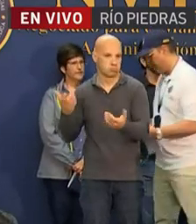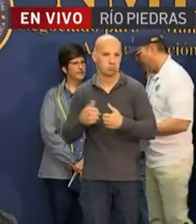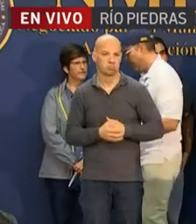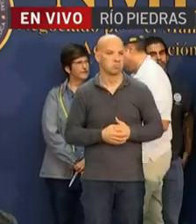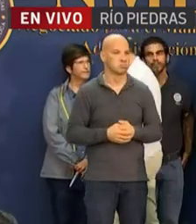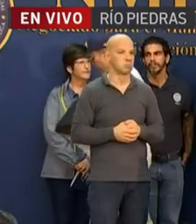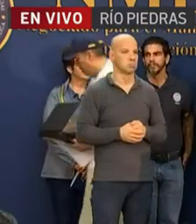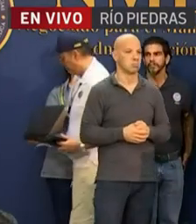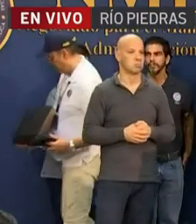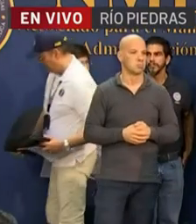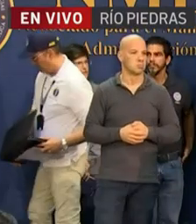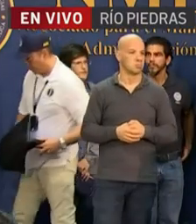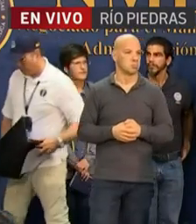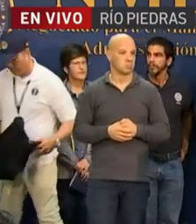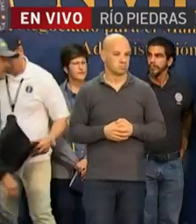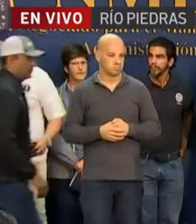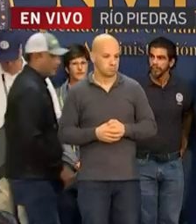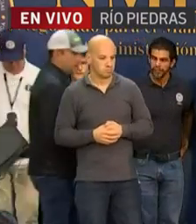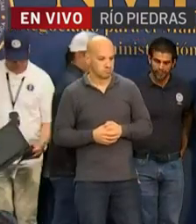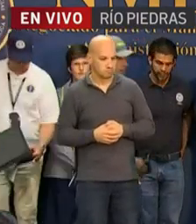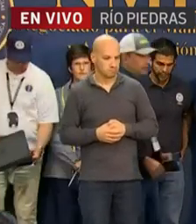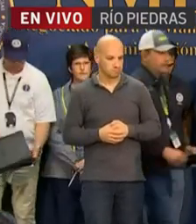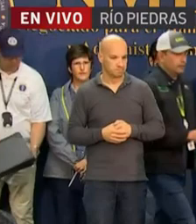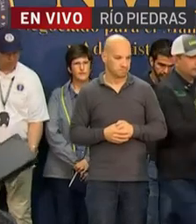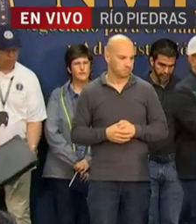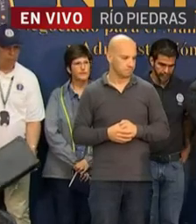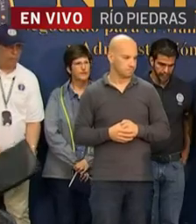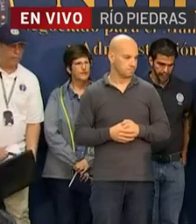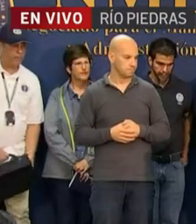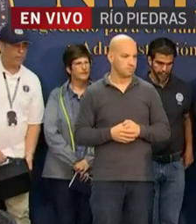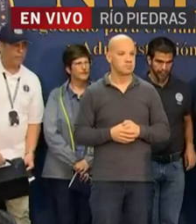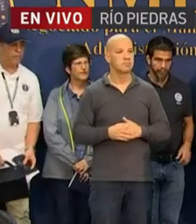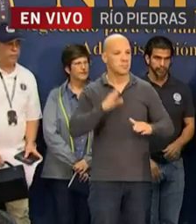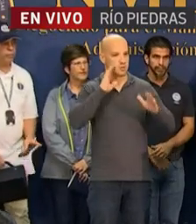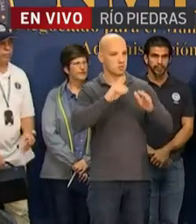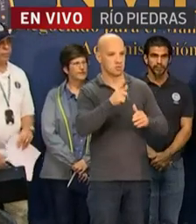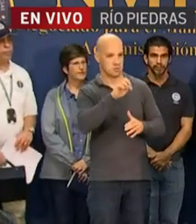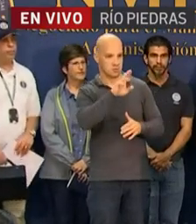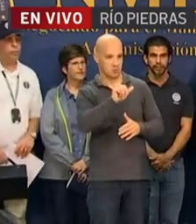GENTE EN TODAS LAS CENTRALES,